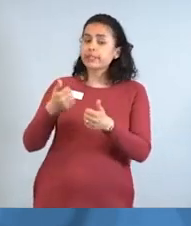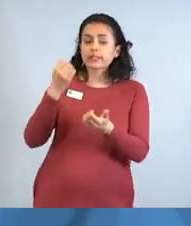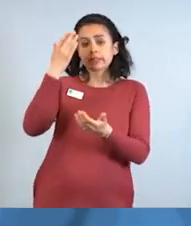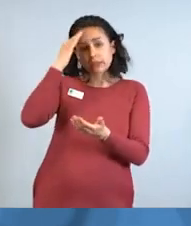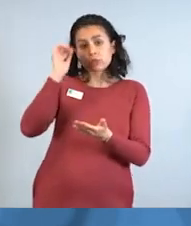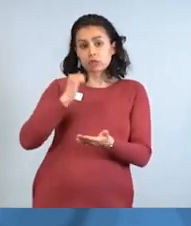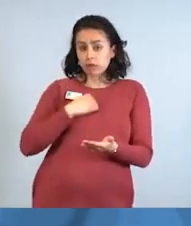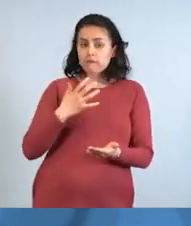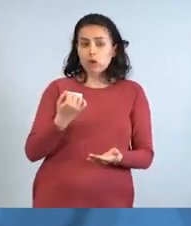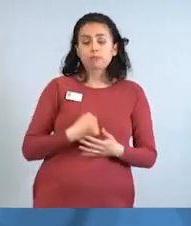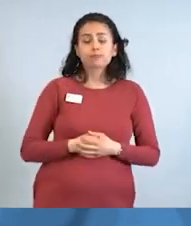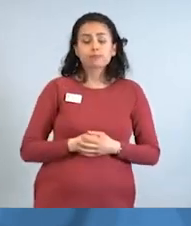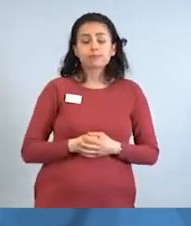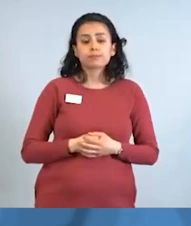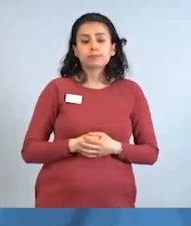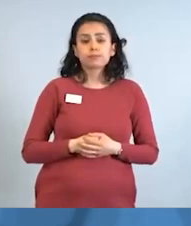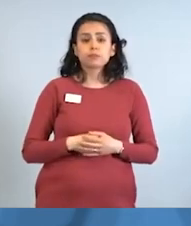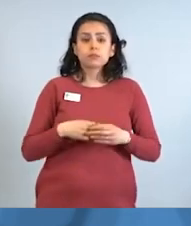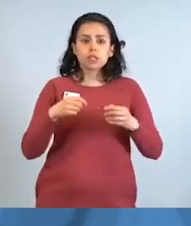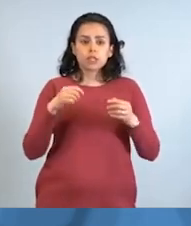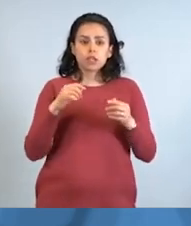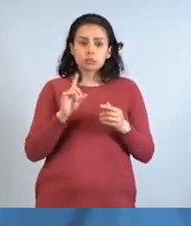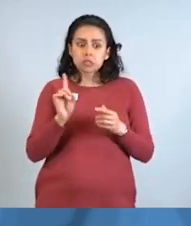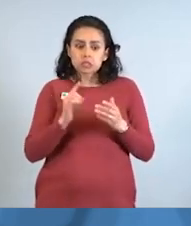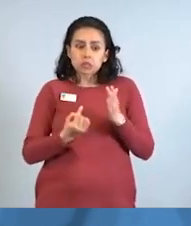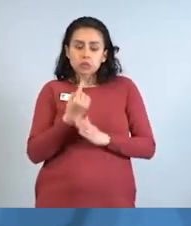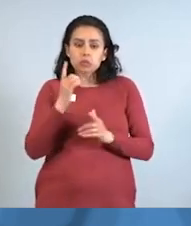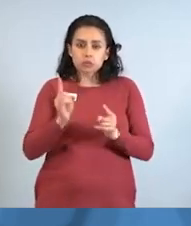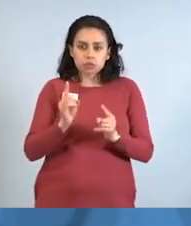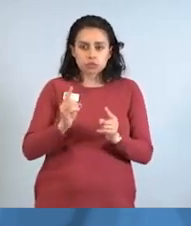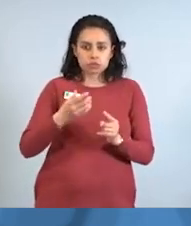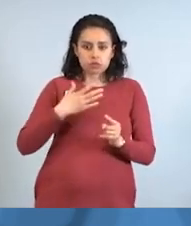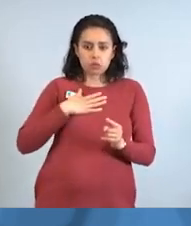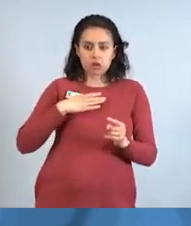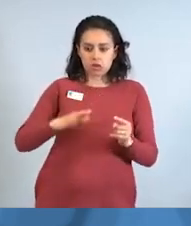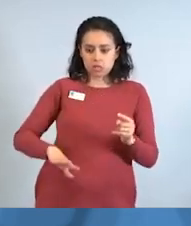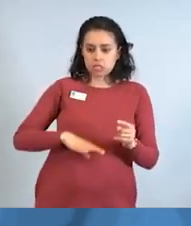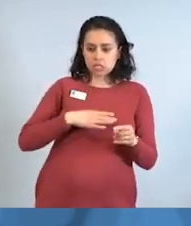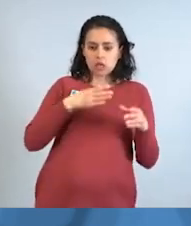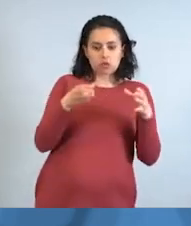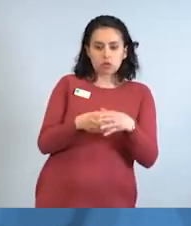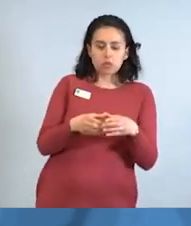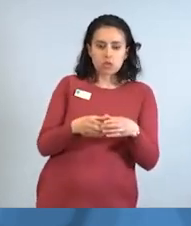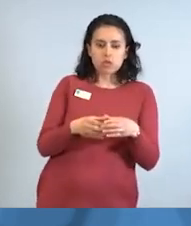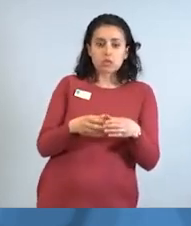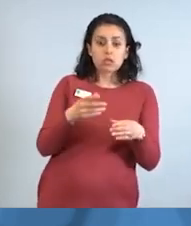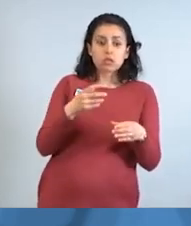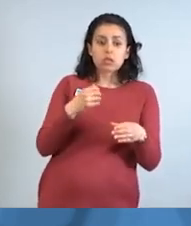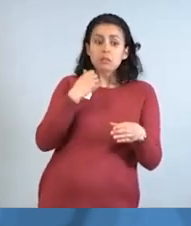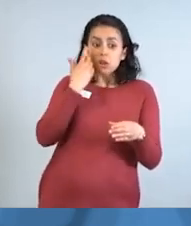Mitä, jos en pääse rokotettavaksi silloin, kun omaa ikäryhmääni rokotetaan? Jäänkö kokonaan ilman rokotetta?